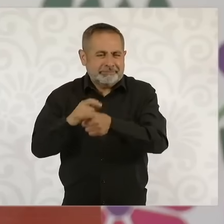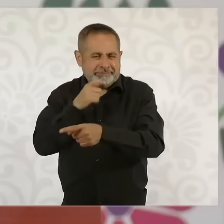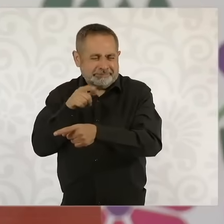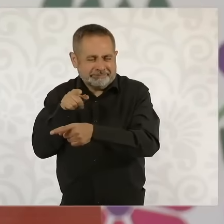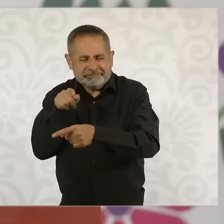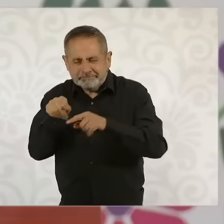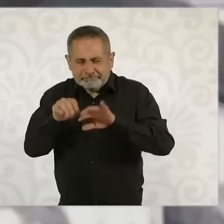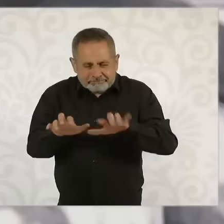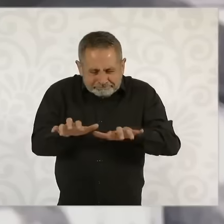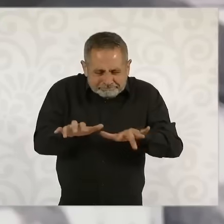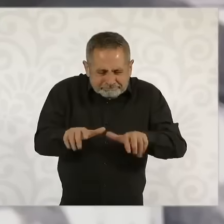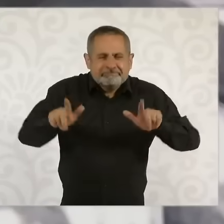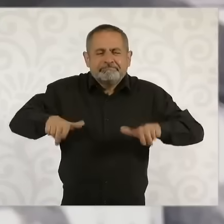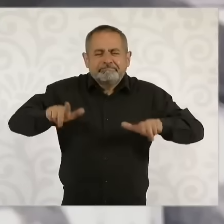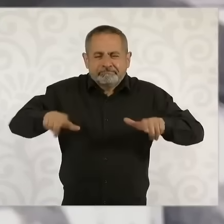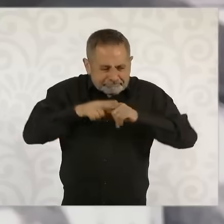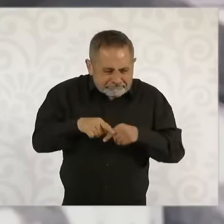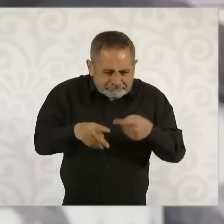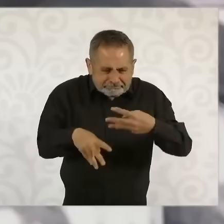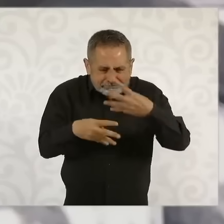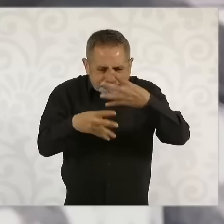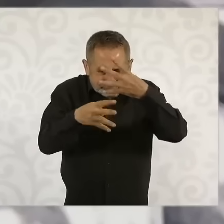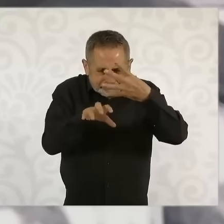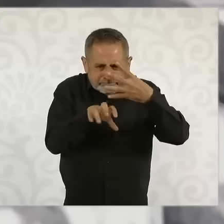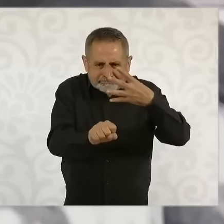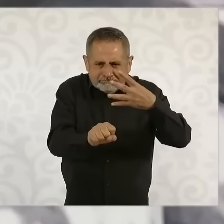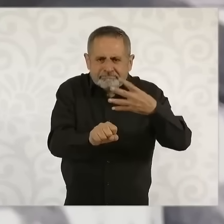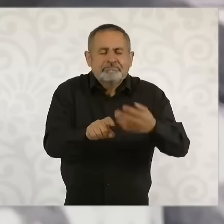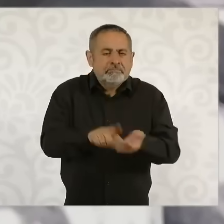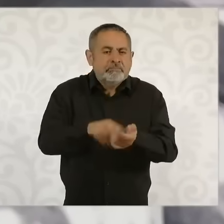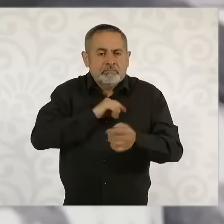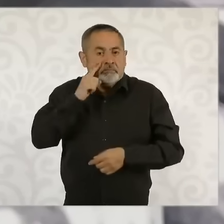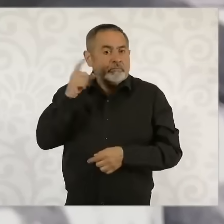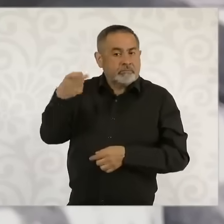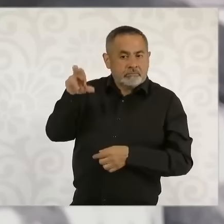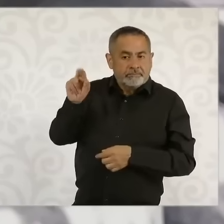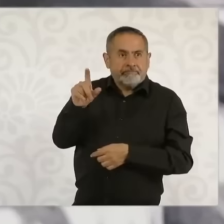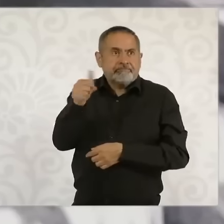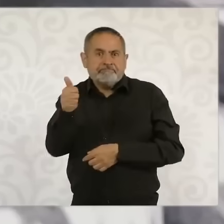un call center, está la página, tenemos un QR también para hacerlo. Eh, los invitamos